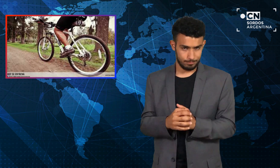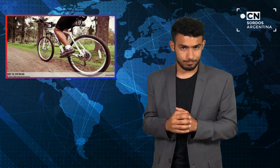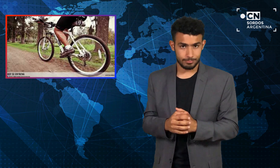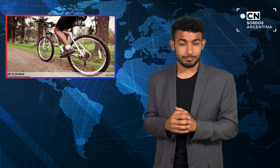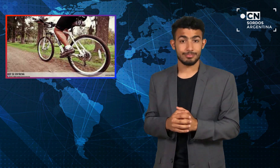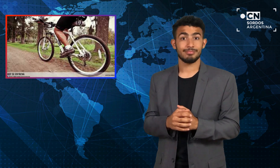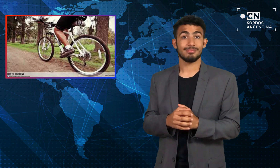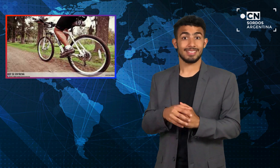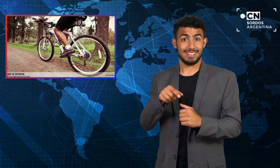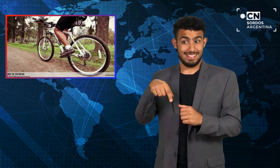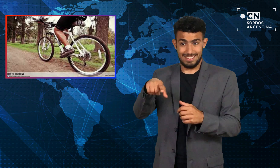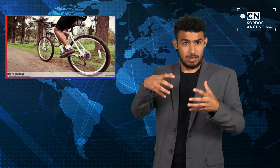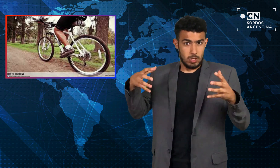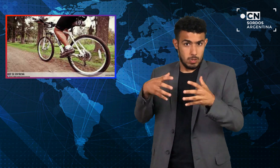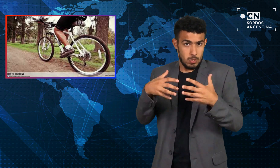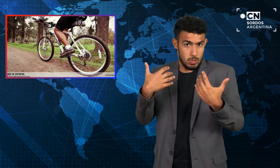Argentina.